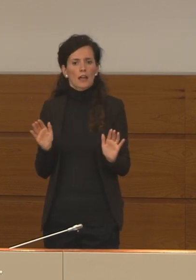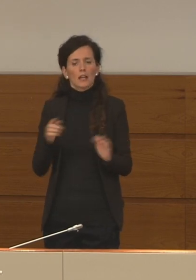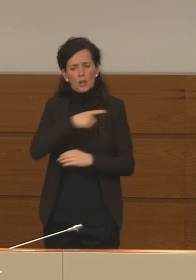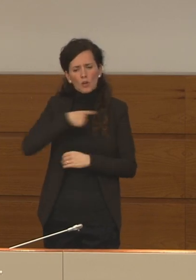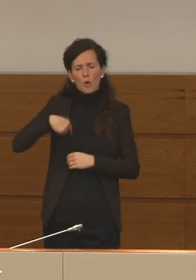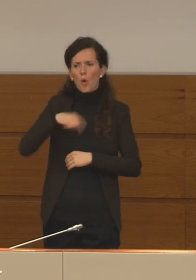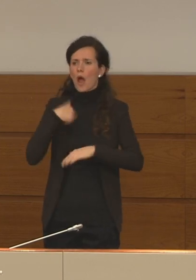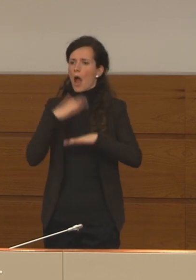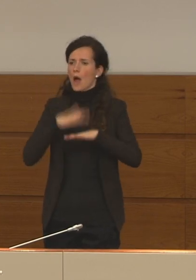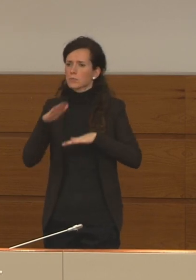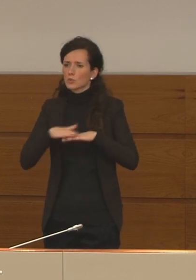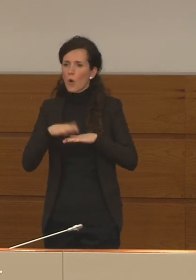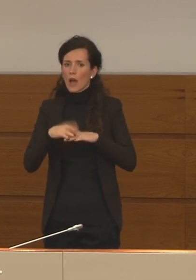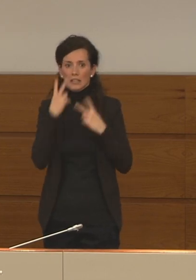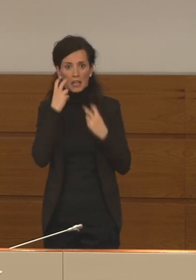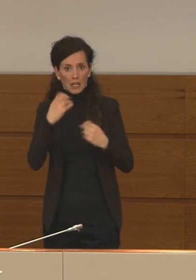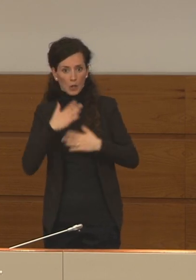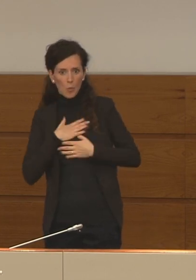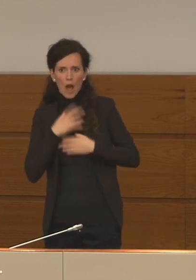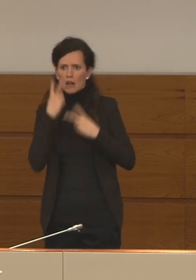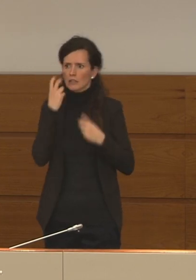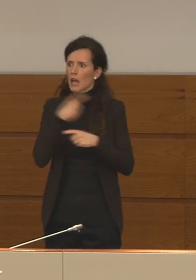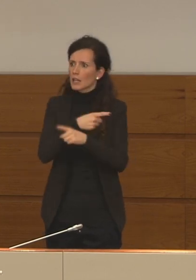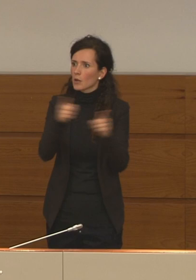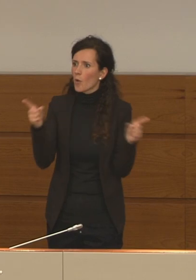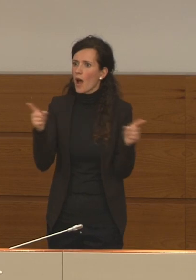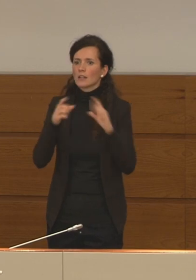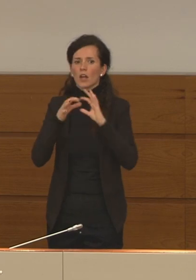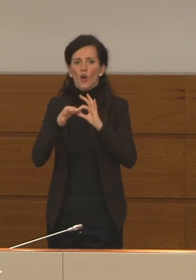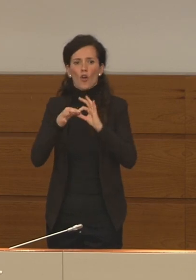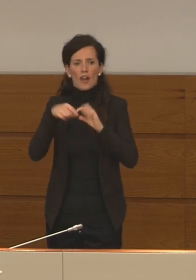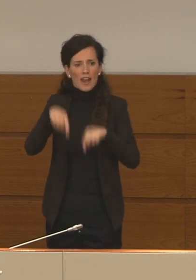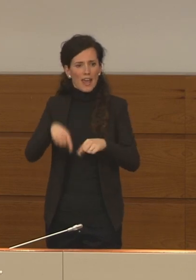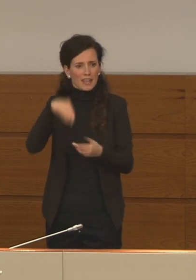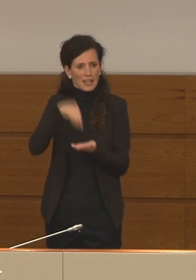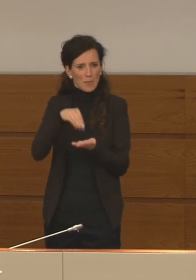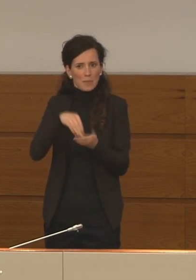riguarda voi, i colleghi che sono all'interno di questo